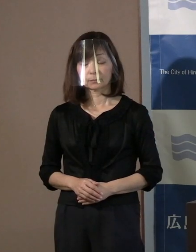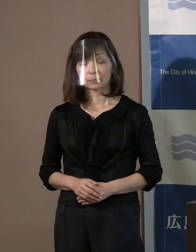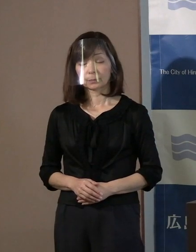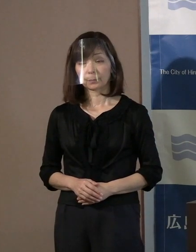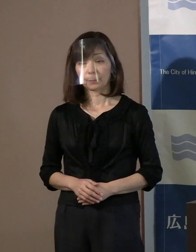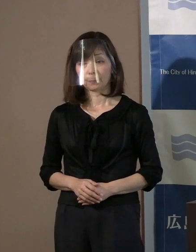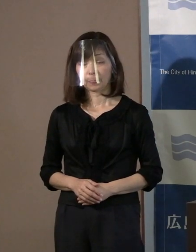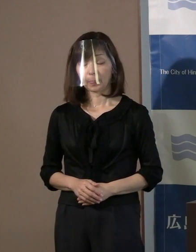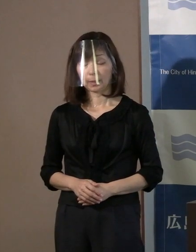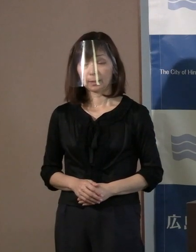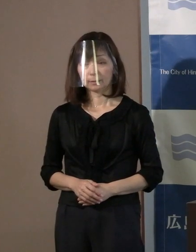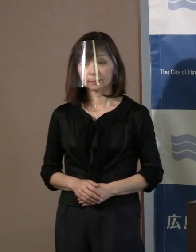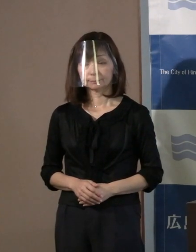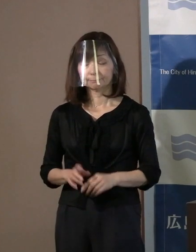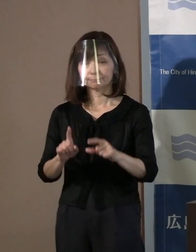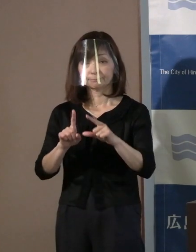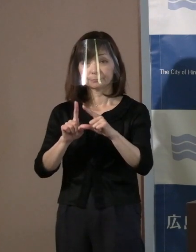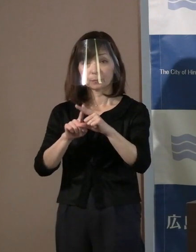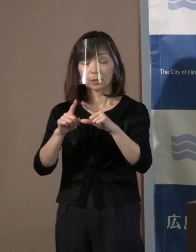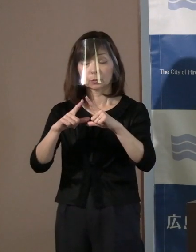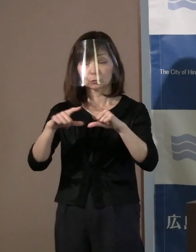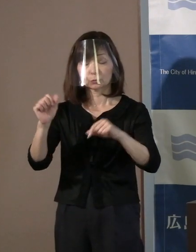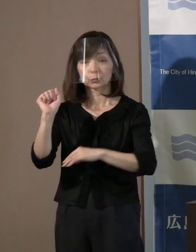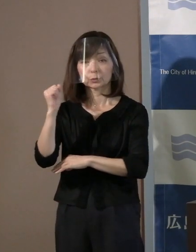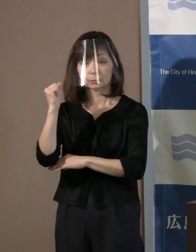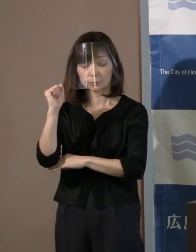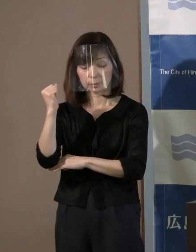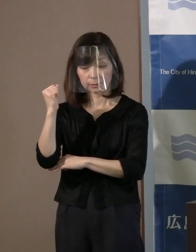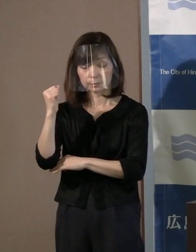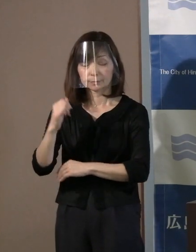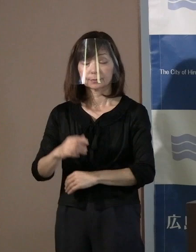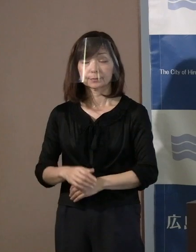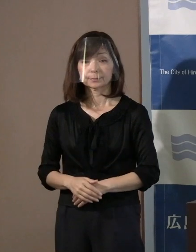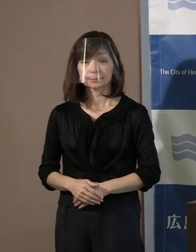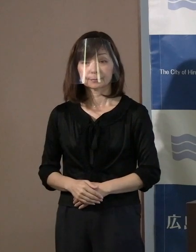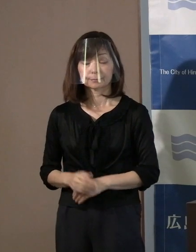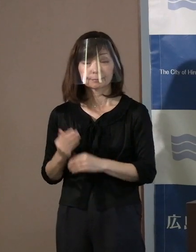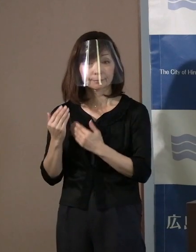【サッカースタジアム建設予定地の発掘調査で 発見された被爆遺構について】